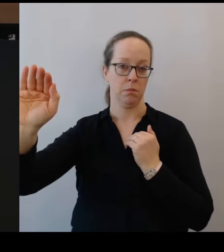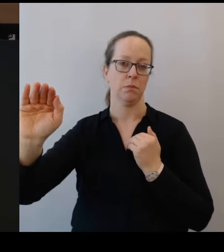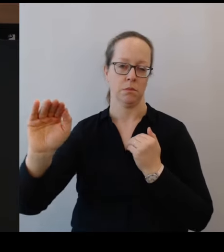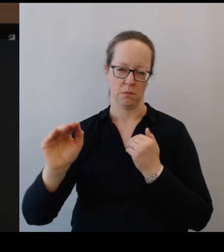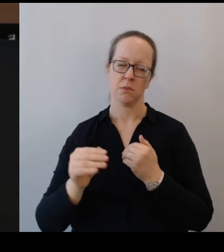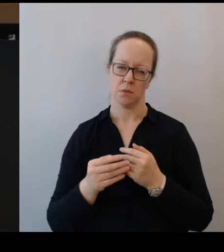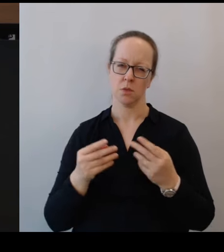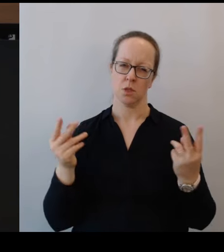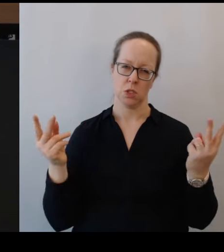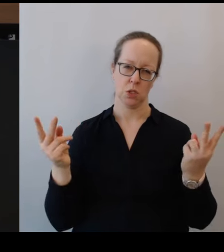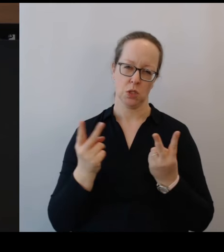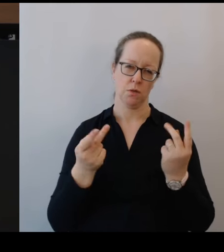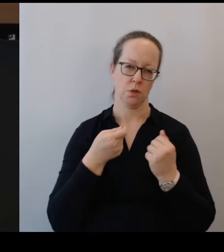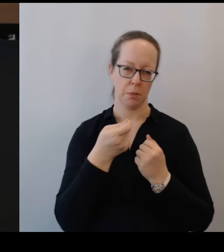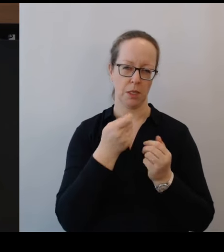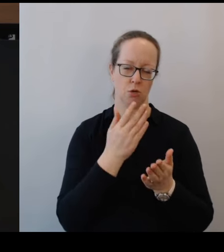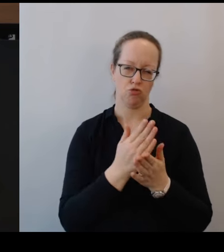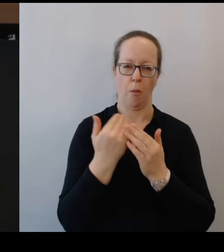belastet sind. Und ich finde es auch wirklich,